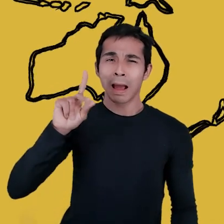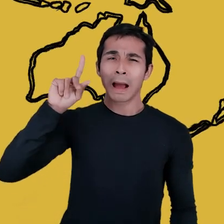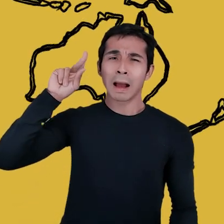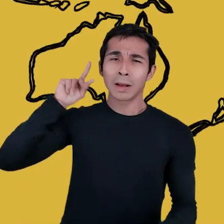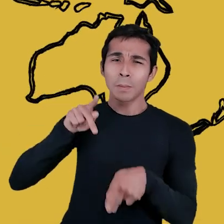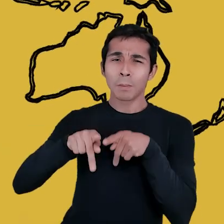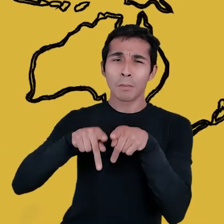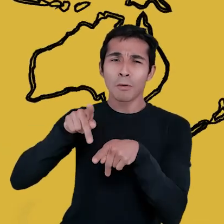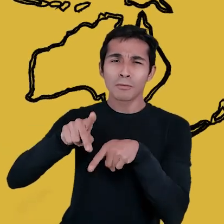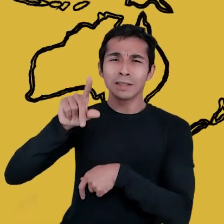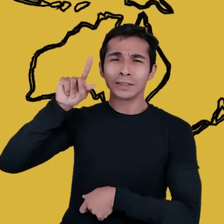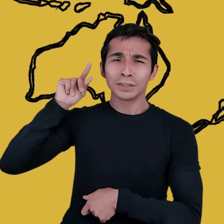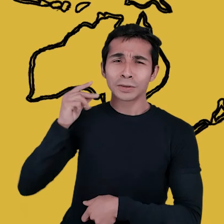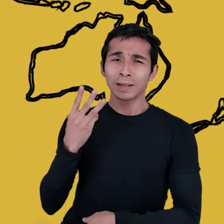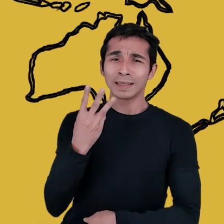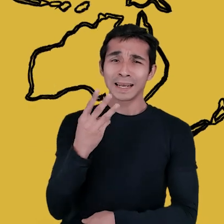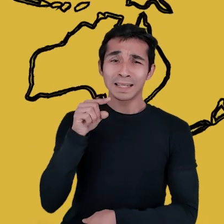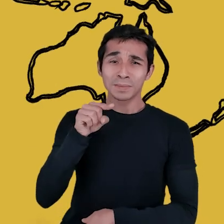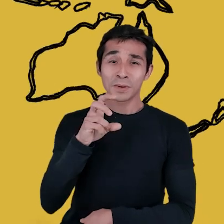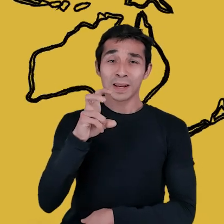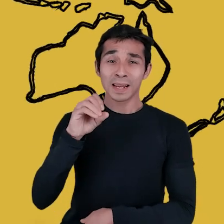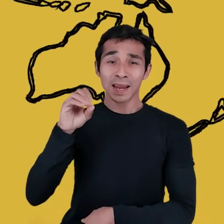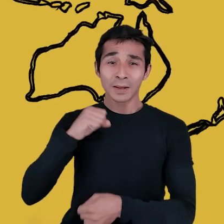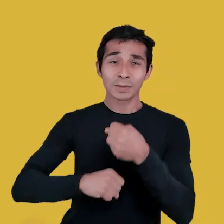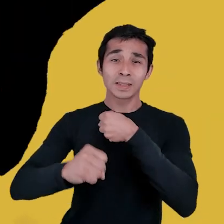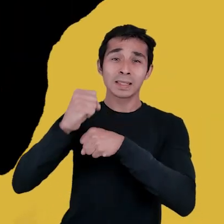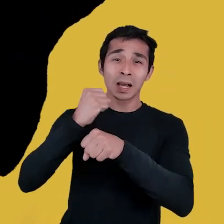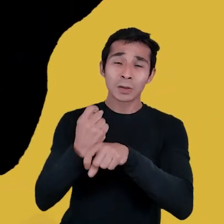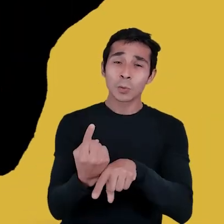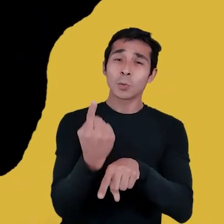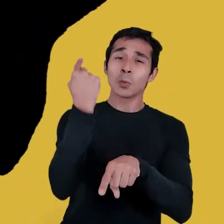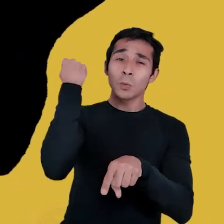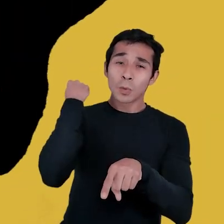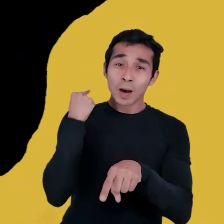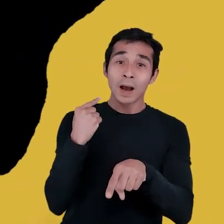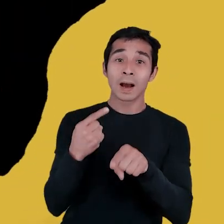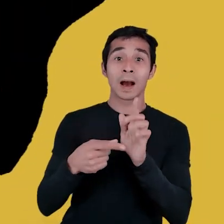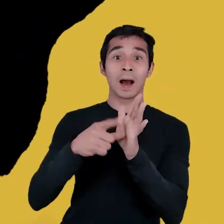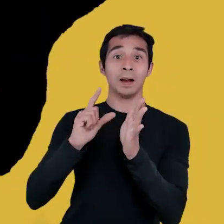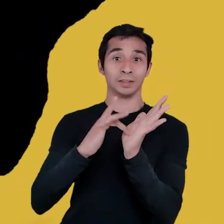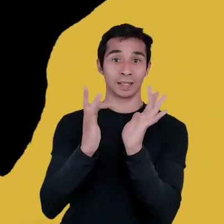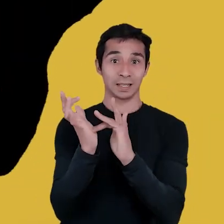numa civilização que existiu há 3.500 a.C.